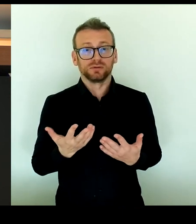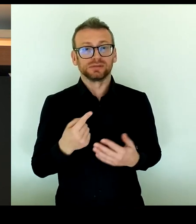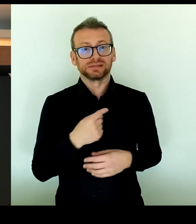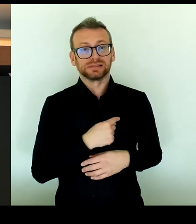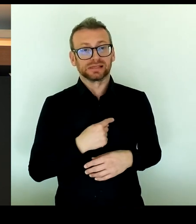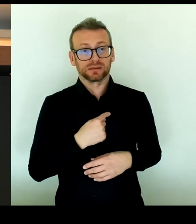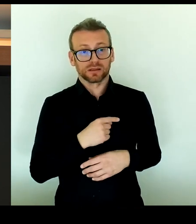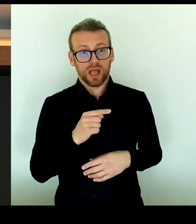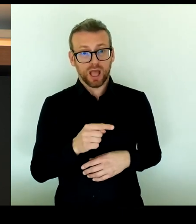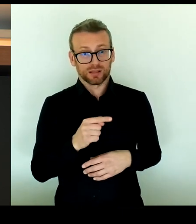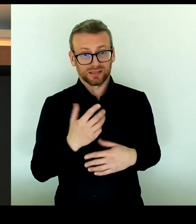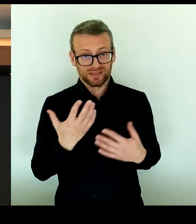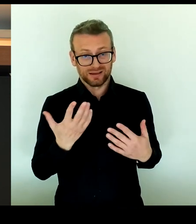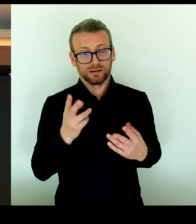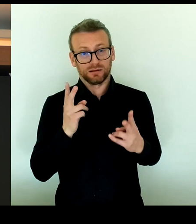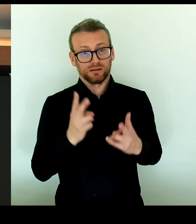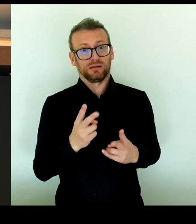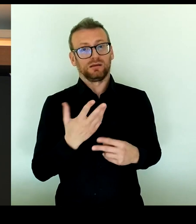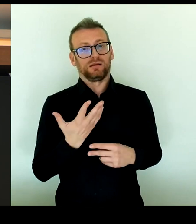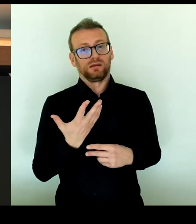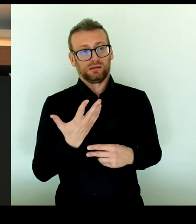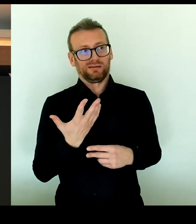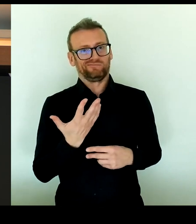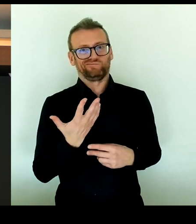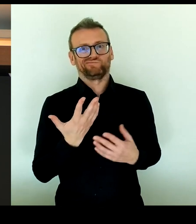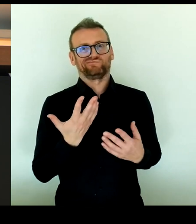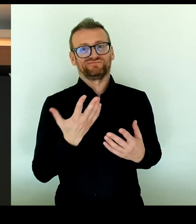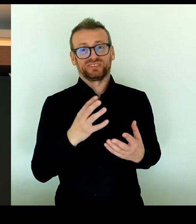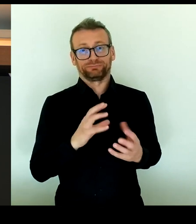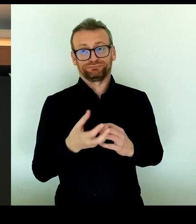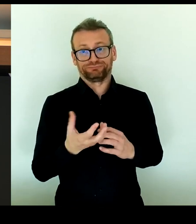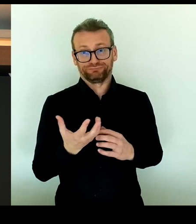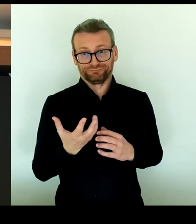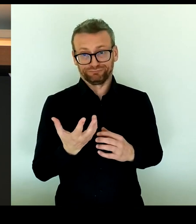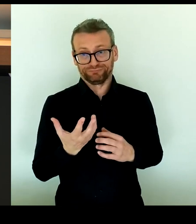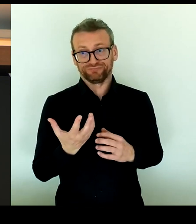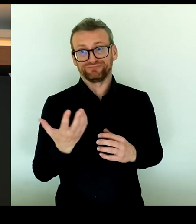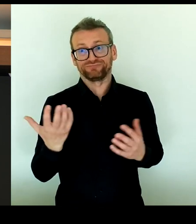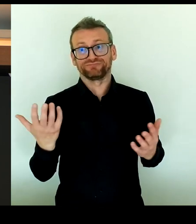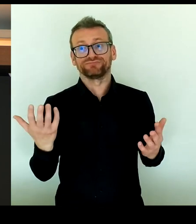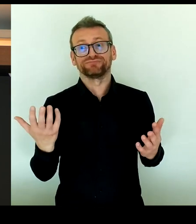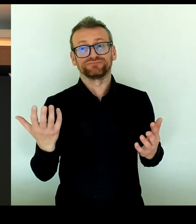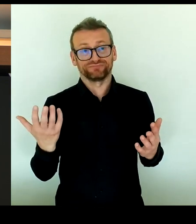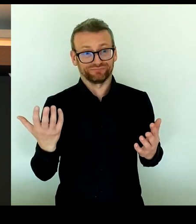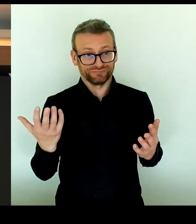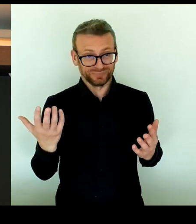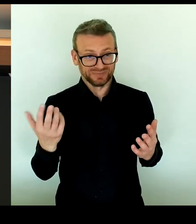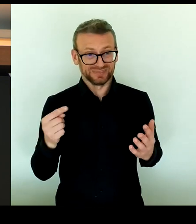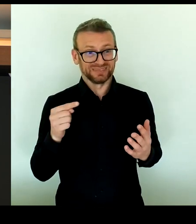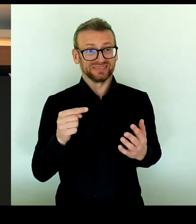zu entscheiden. Sie haben in der Pandemie einen guten Job gemach. Sie mussten sich an die neue Situation erst einmal gewöhnen.